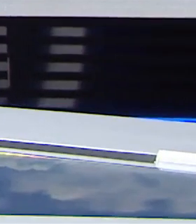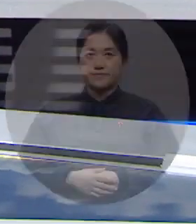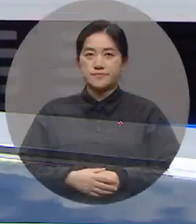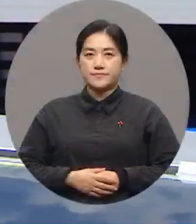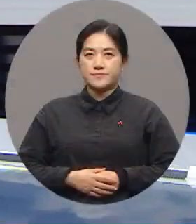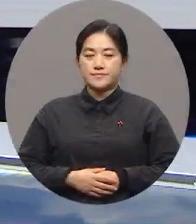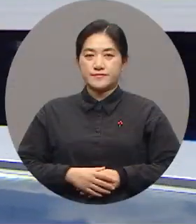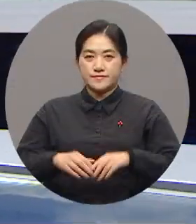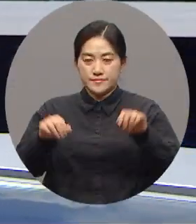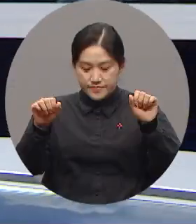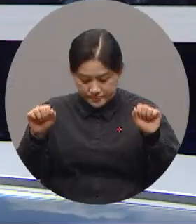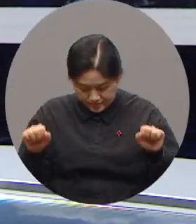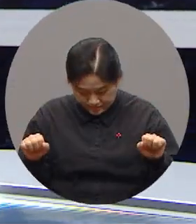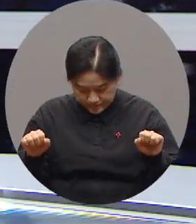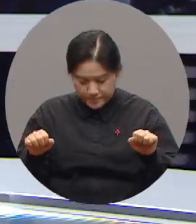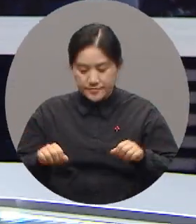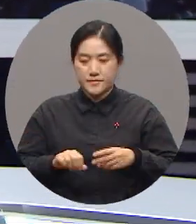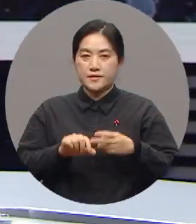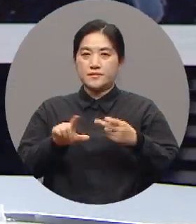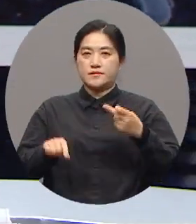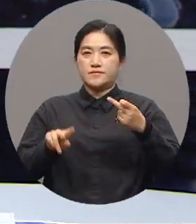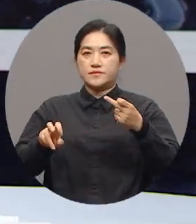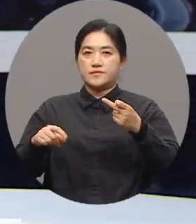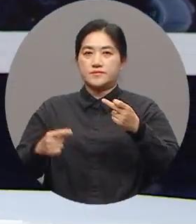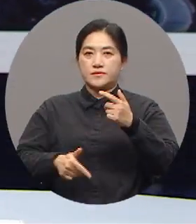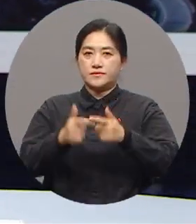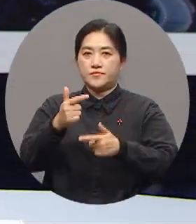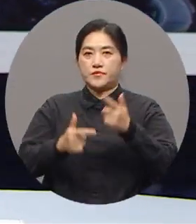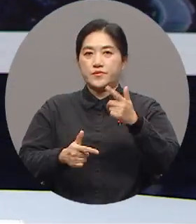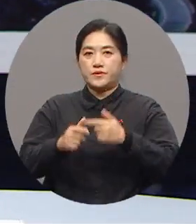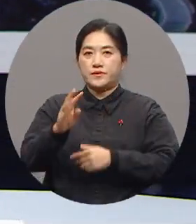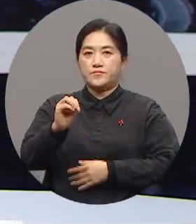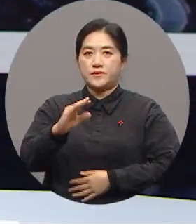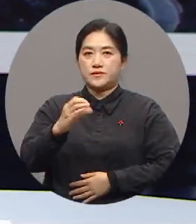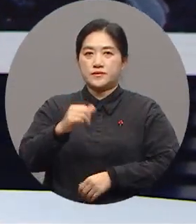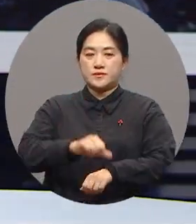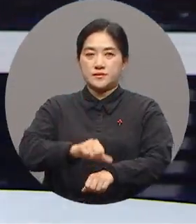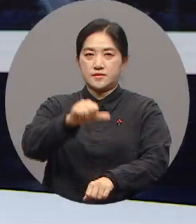(앵커) 여러분, 안녕하십니까?